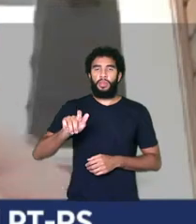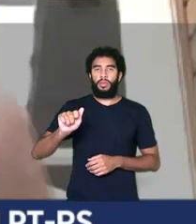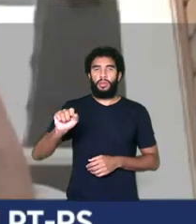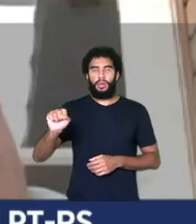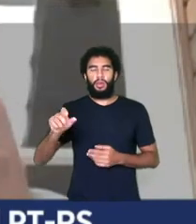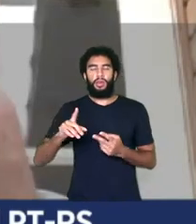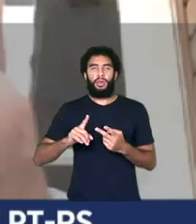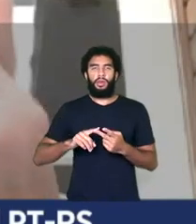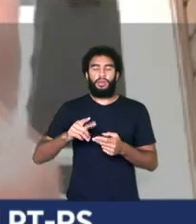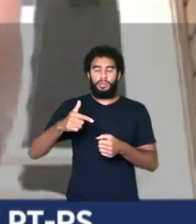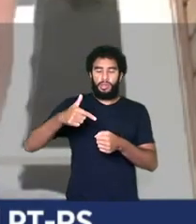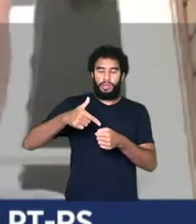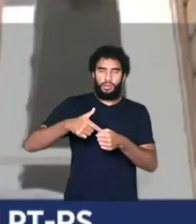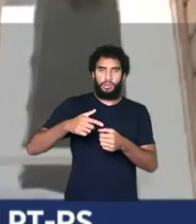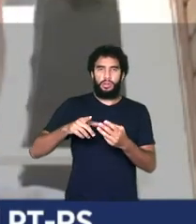COZINHA, O DIESEL E A